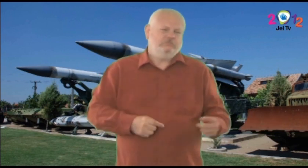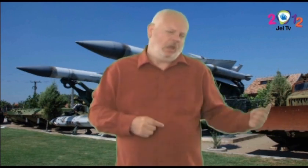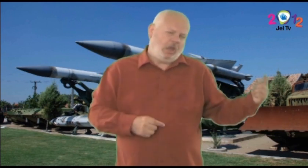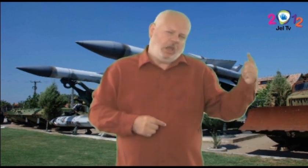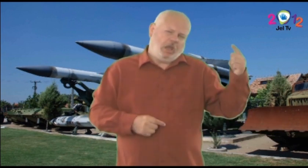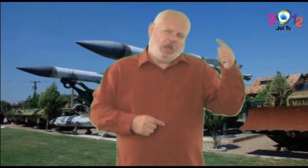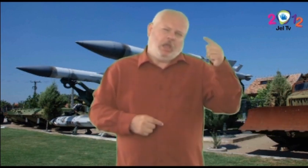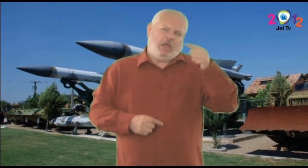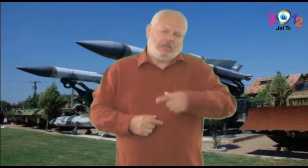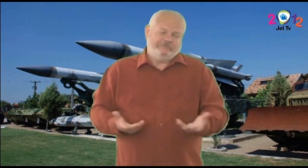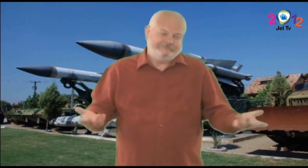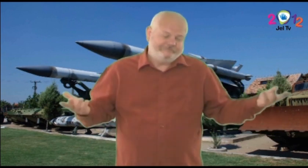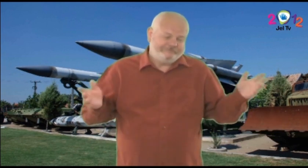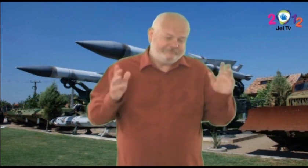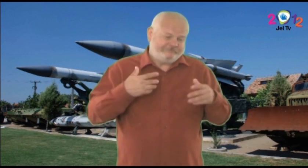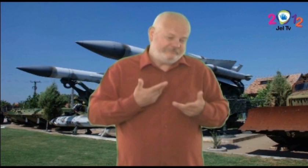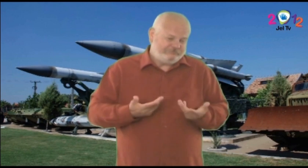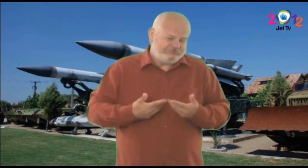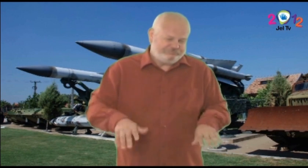Kilõtték a gumibombát Amerikára. - Biztos vesztes leszek. - mondja az orosz elnök.